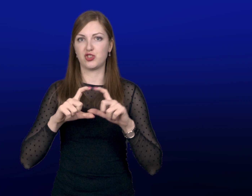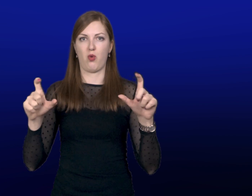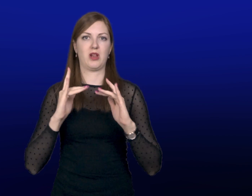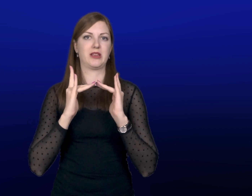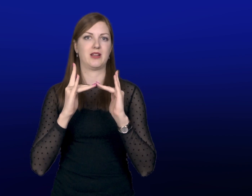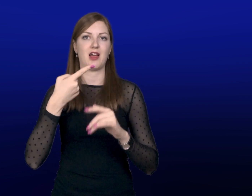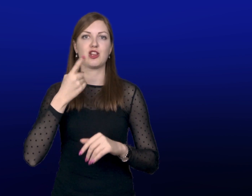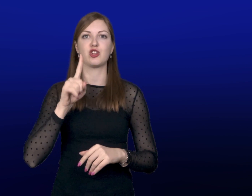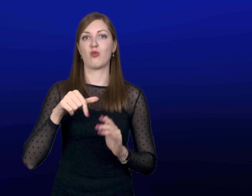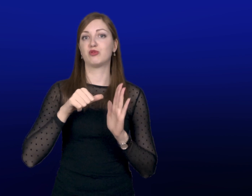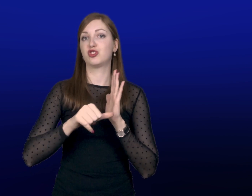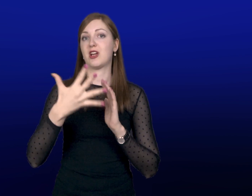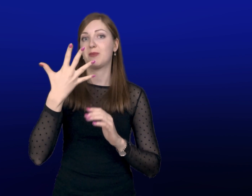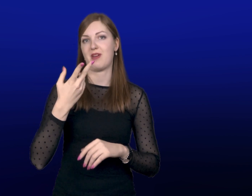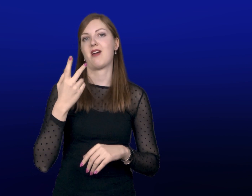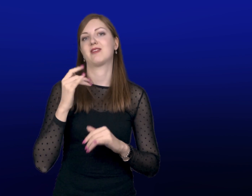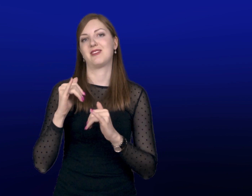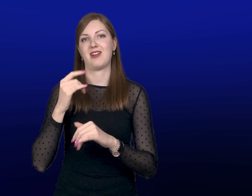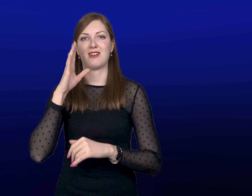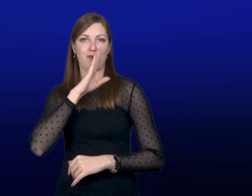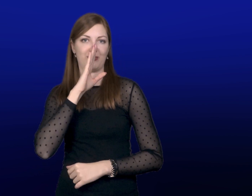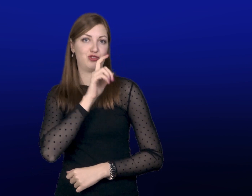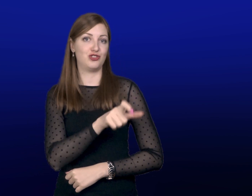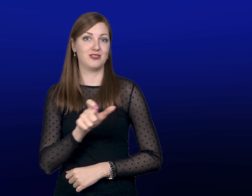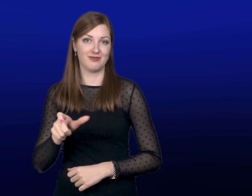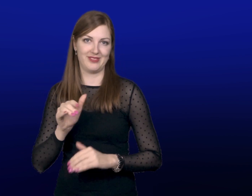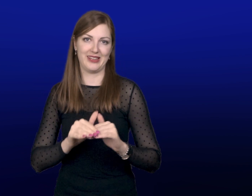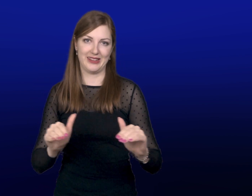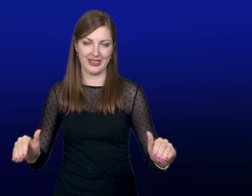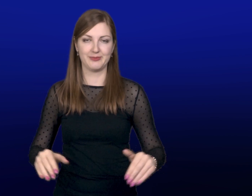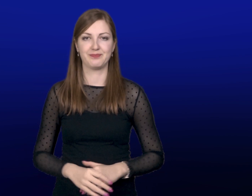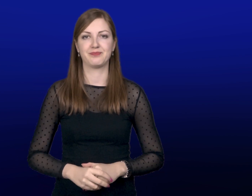школы-интерната № 65 для слабослышащих детей.